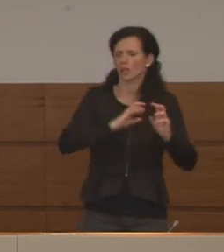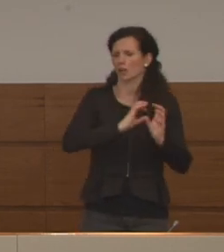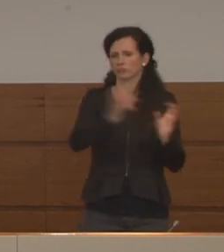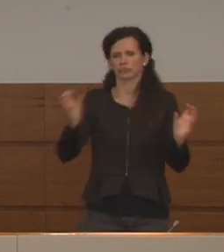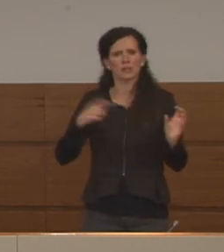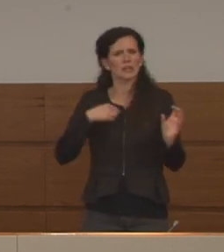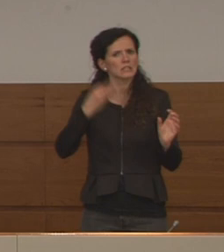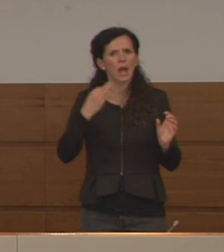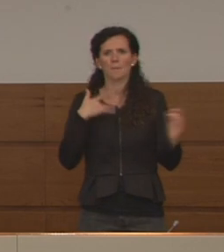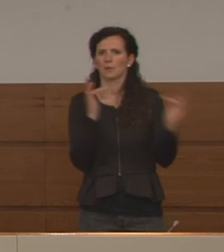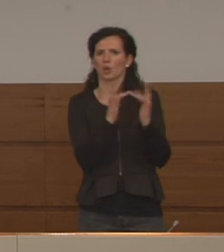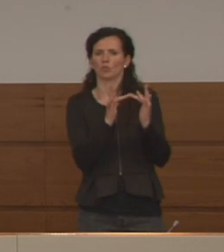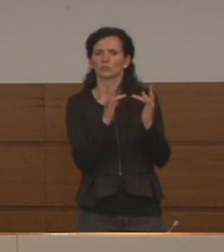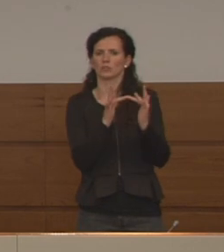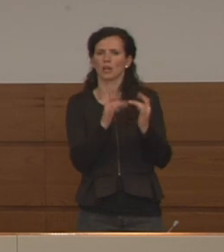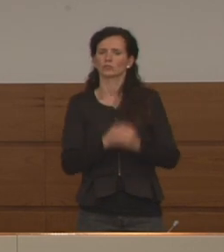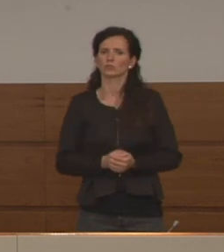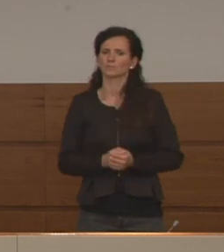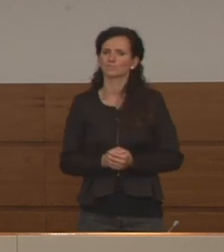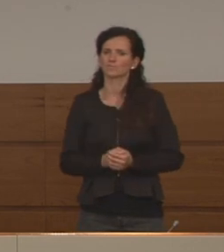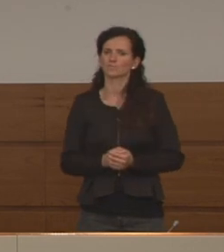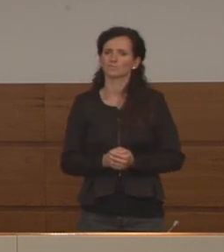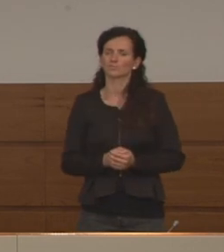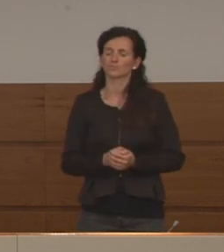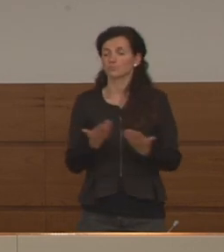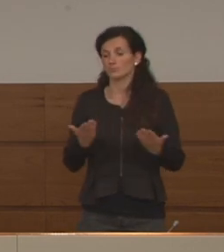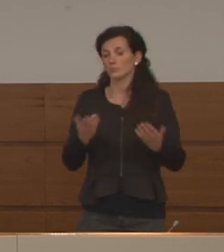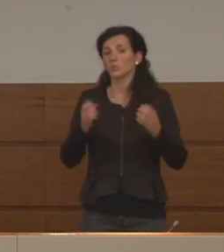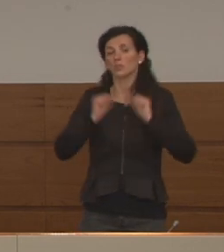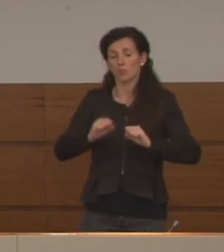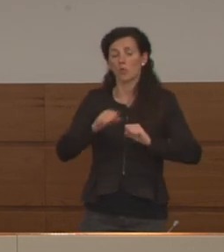Quindi un conto è quello che un'amministrazione può dichiarare alla